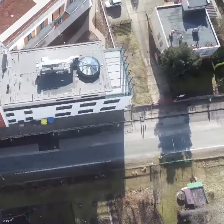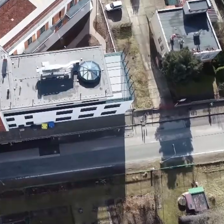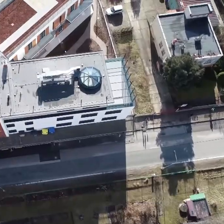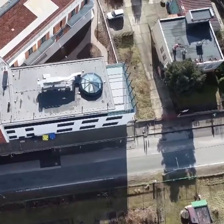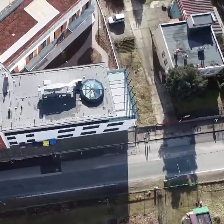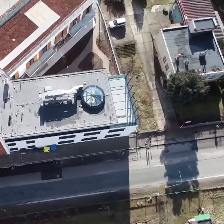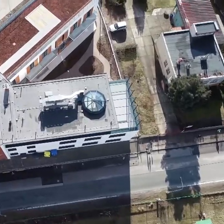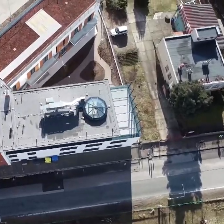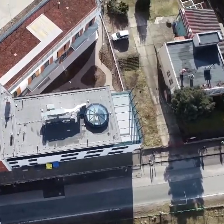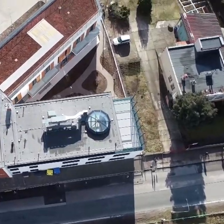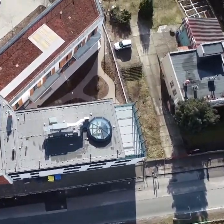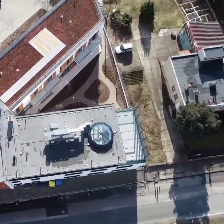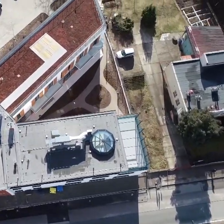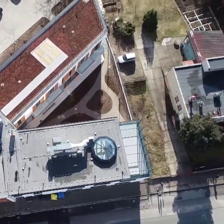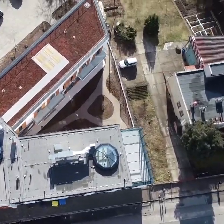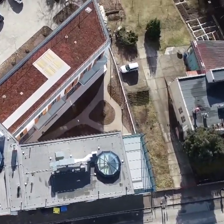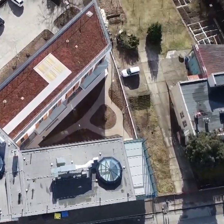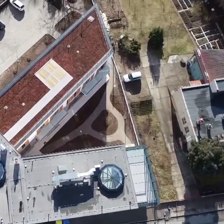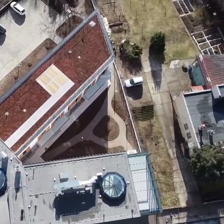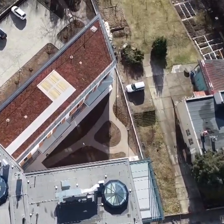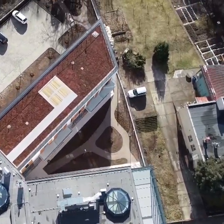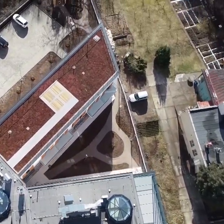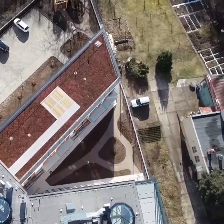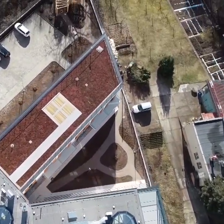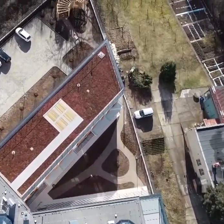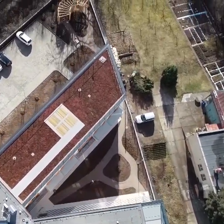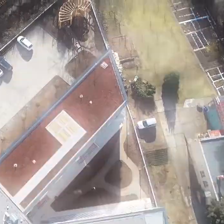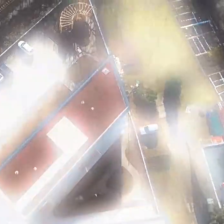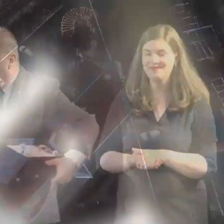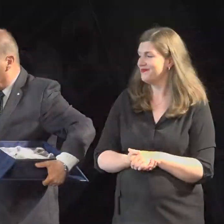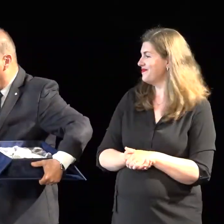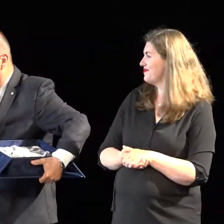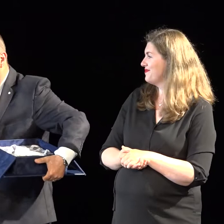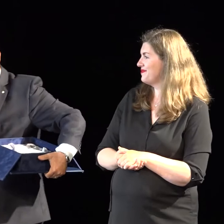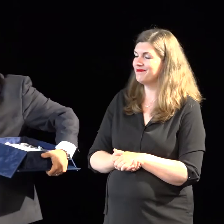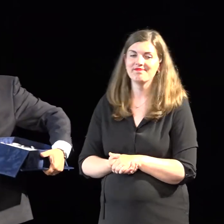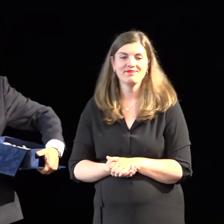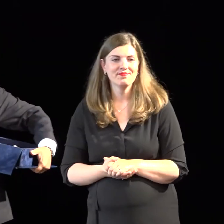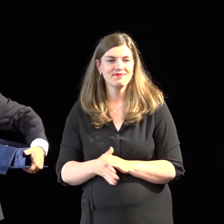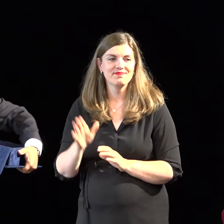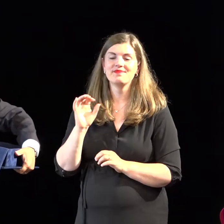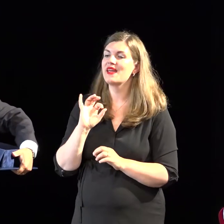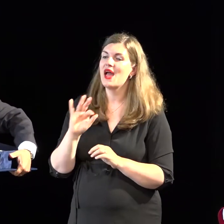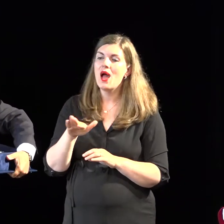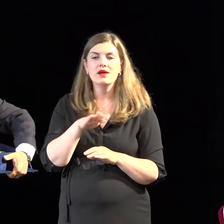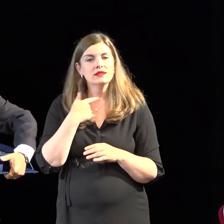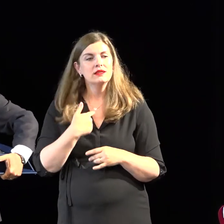Cena, diplom, květina... Já si tohoto ocenění nesmírně vážím,